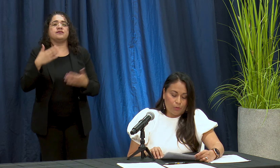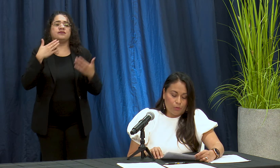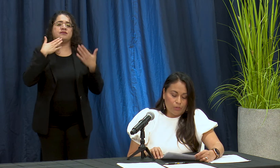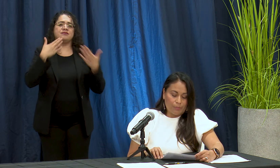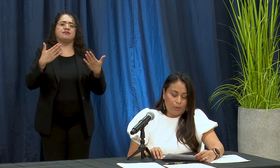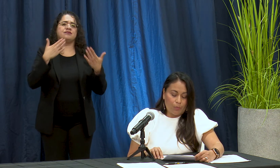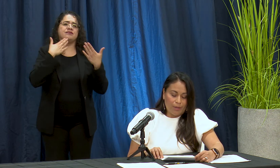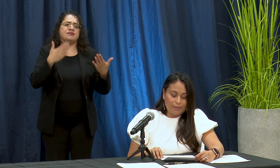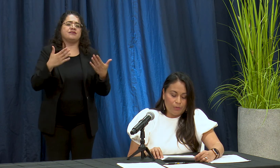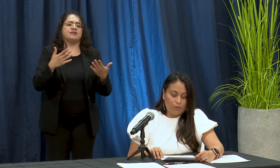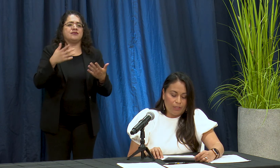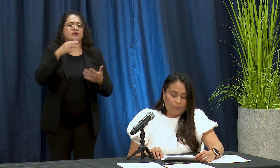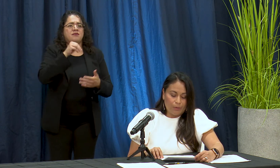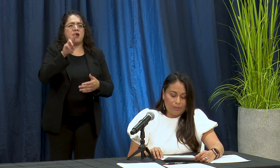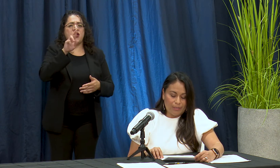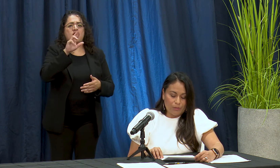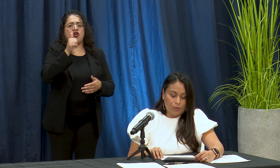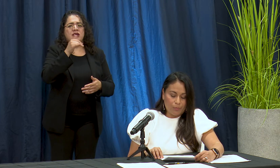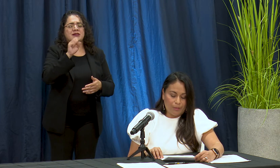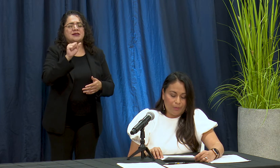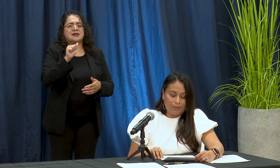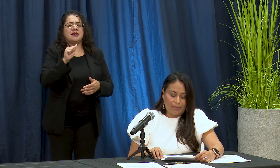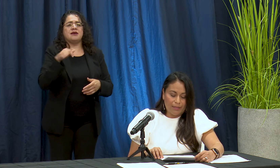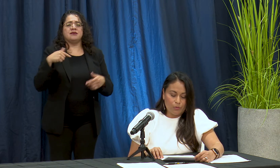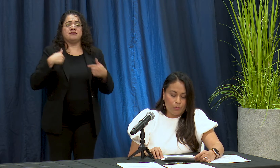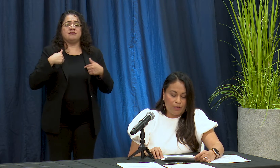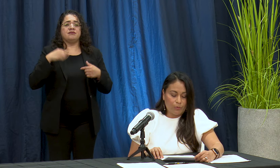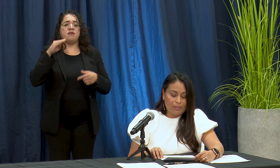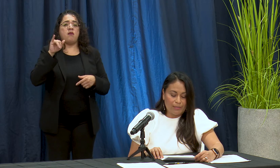todos Meachem plus a you near me instead a sway para brindle's una actualización